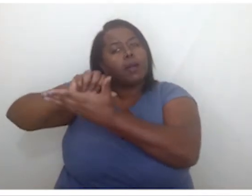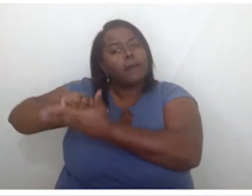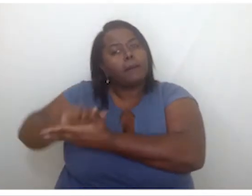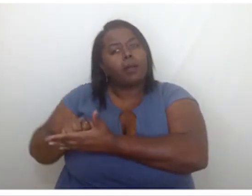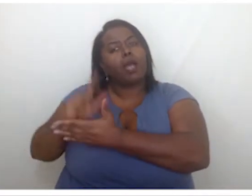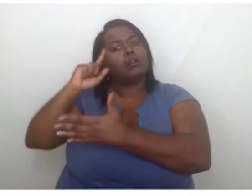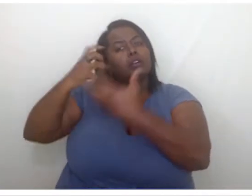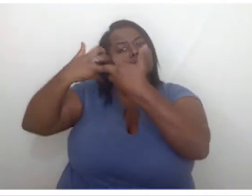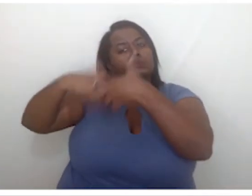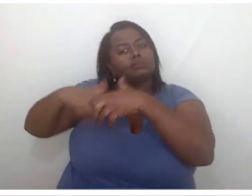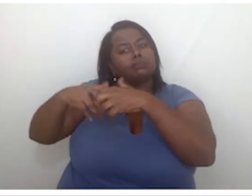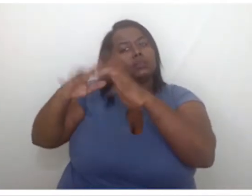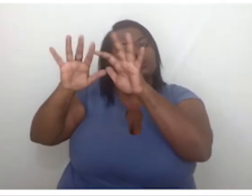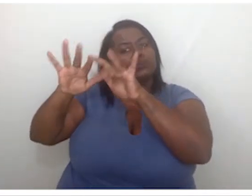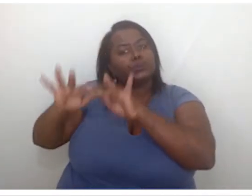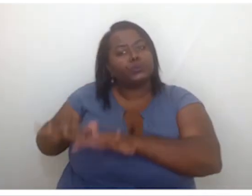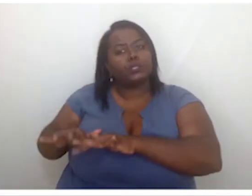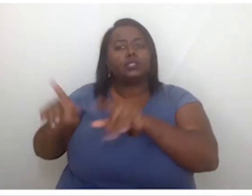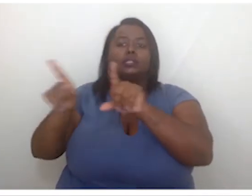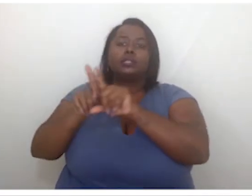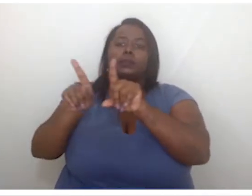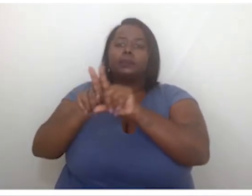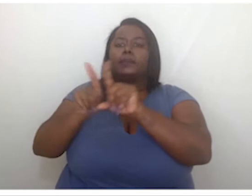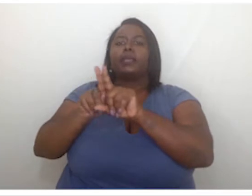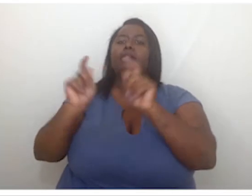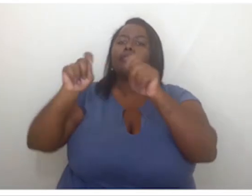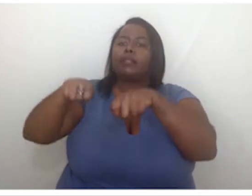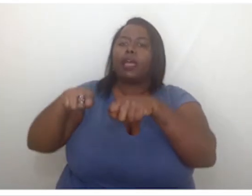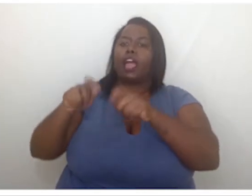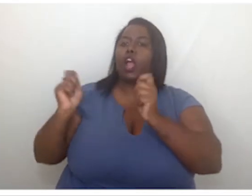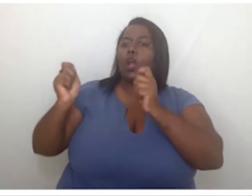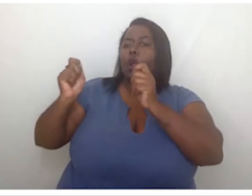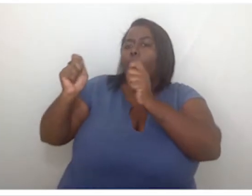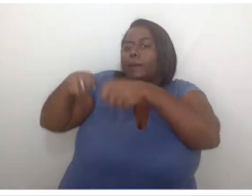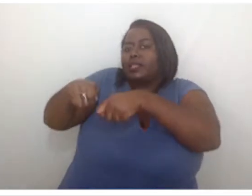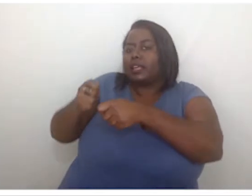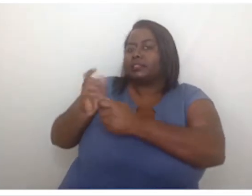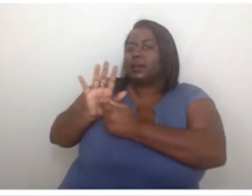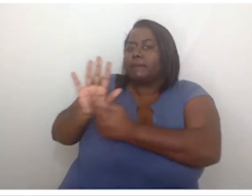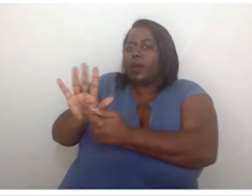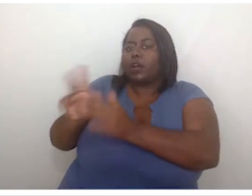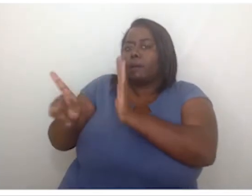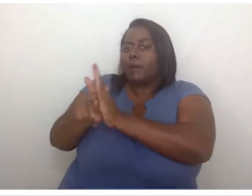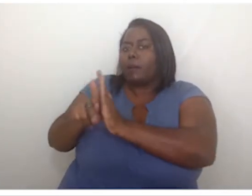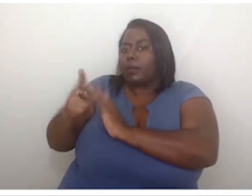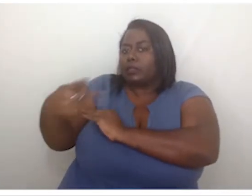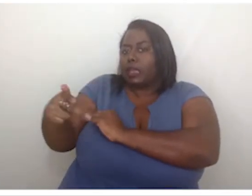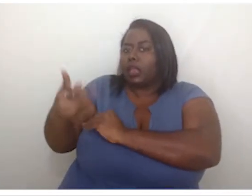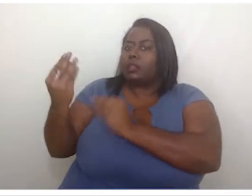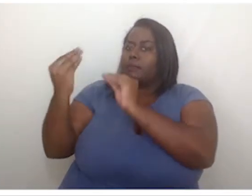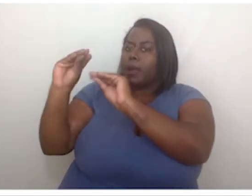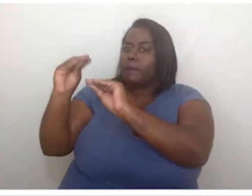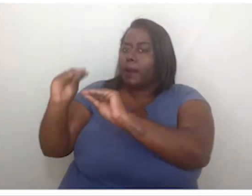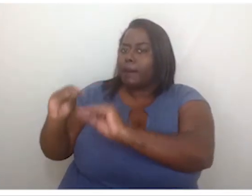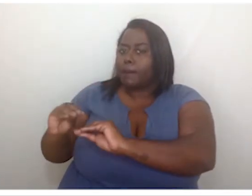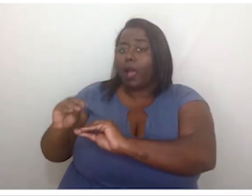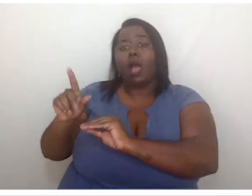y demonstraciones de competencia individuales están allá, entonces, ellos están formando su portafolio.